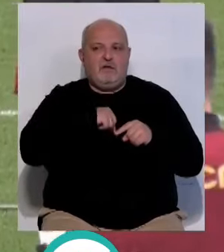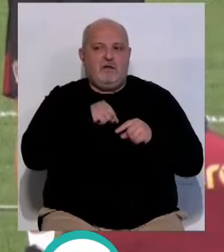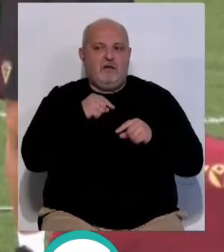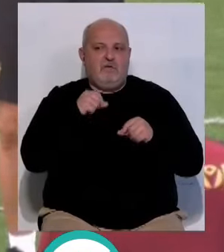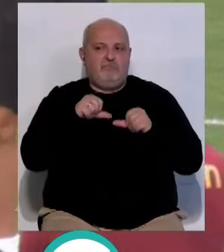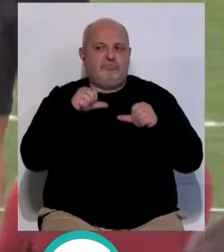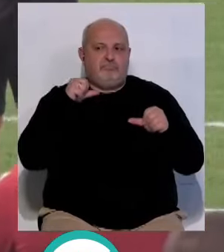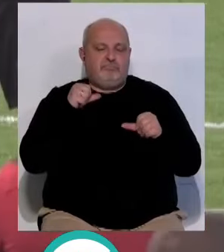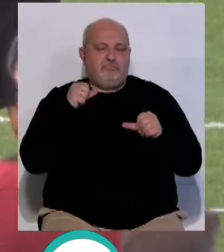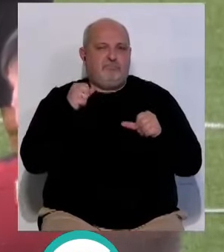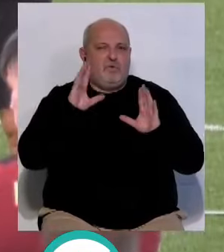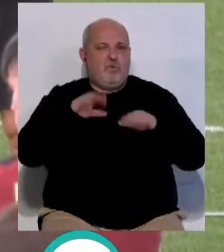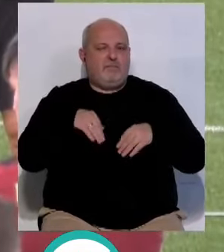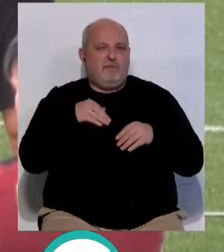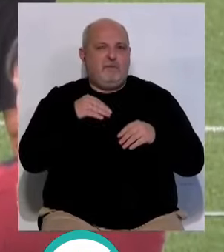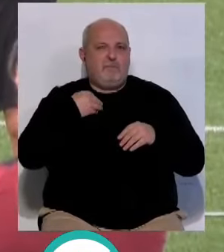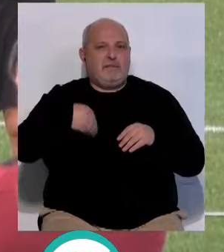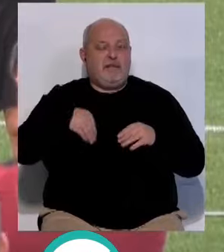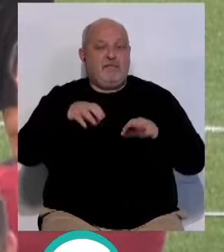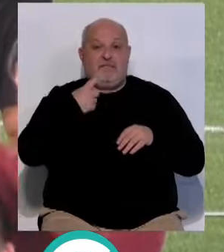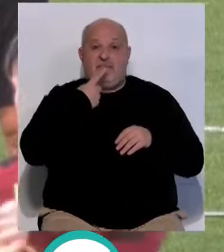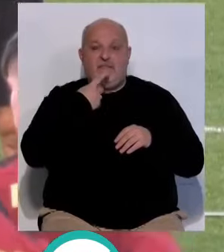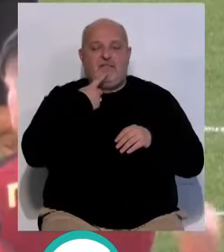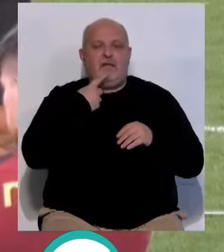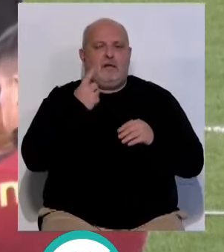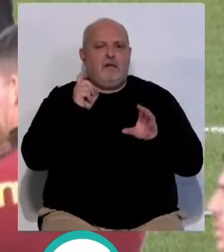las declaraciones las últimas de Manuel vizcaino porque ha dicho que estará en el partido frente